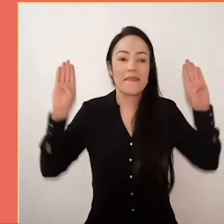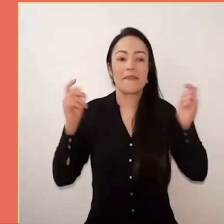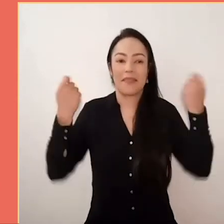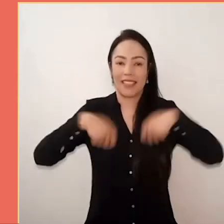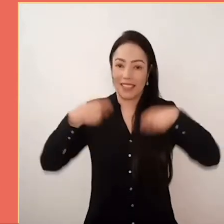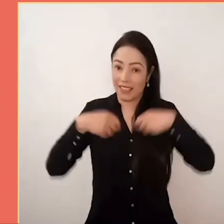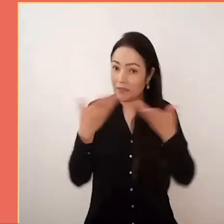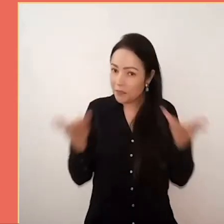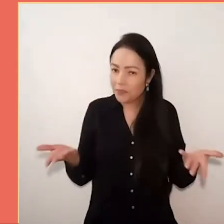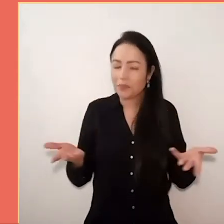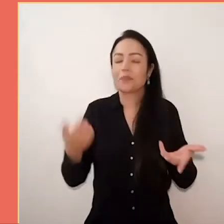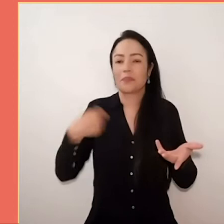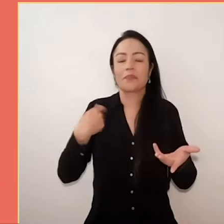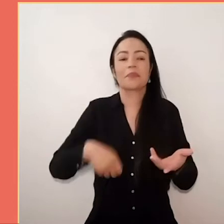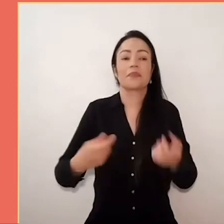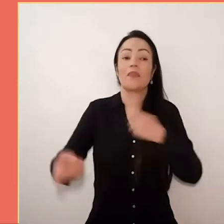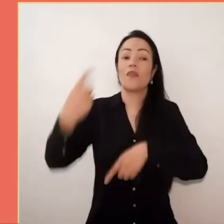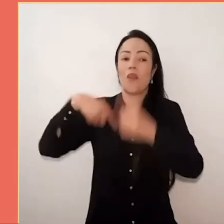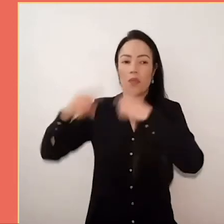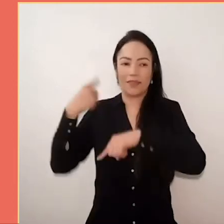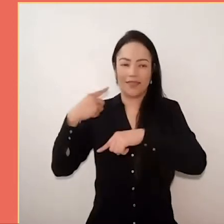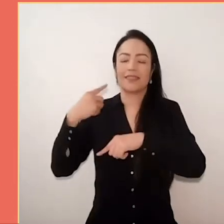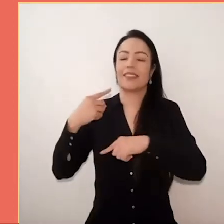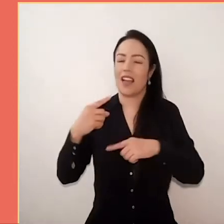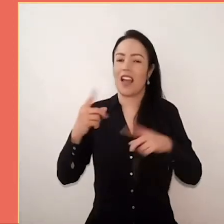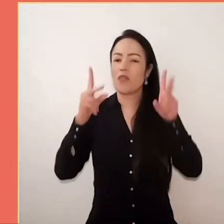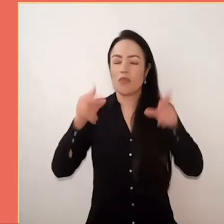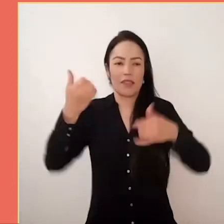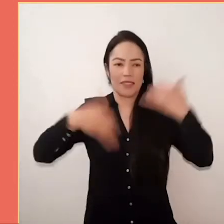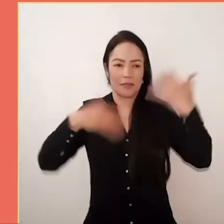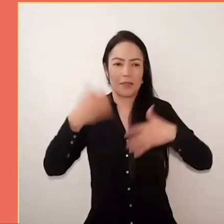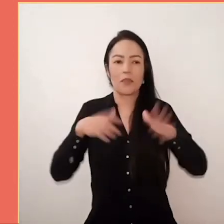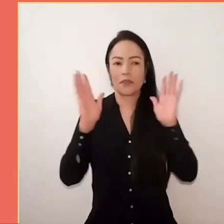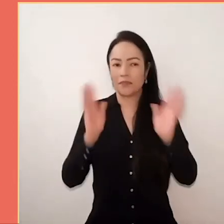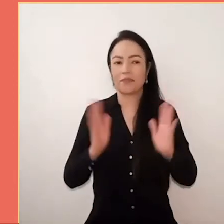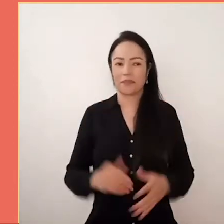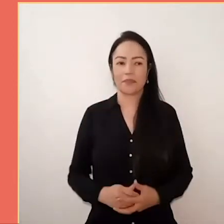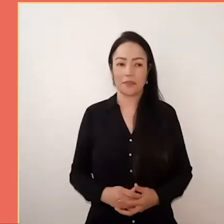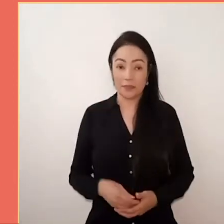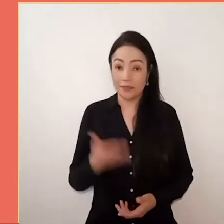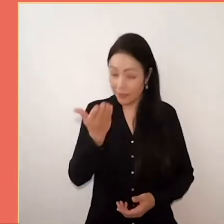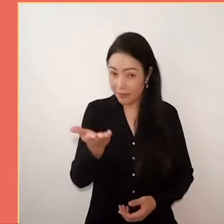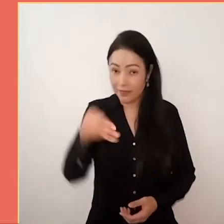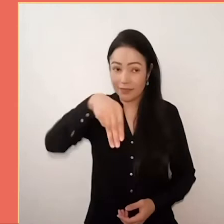e ela vem na direção do que a gente falou esses dias. E você, Marina, bom, essa tua, digamos,